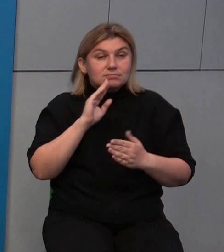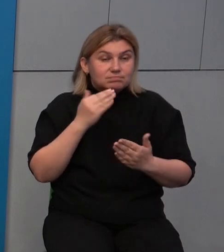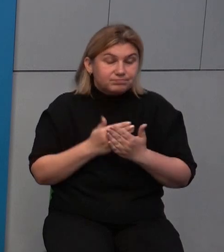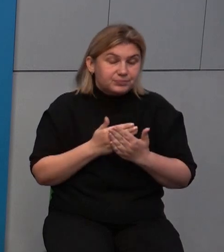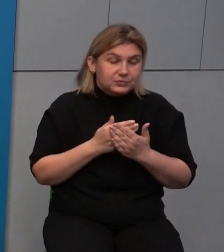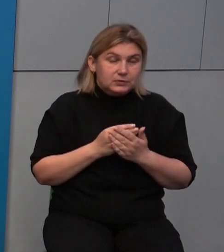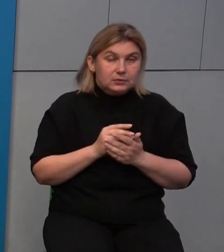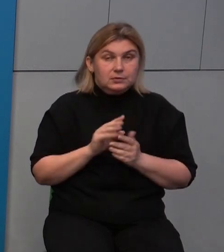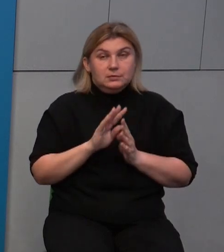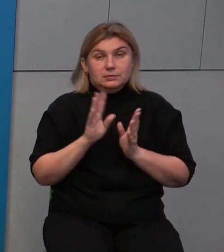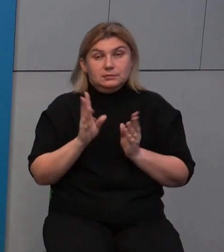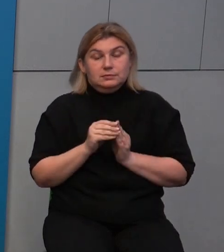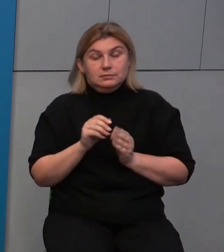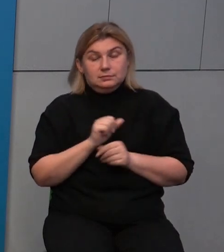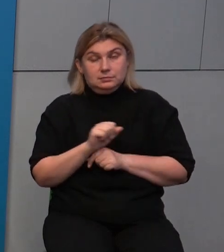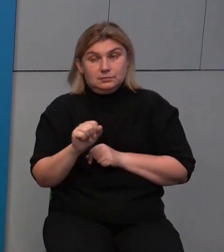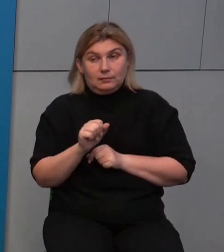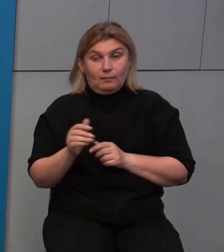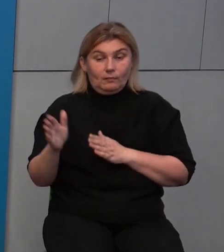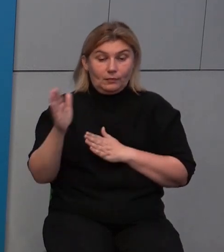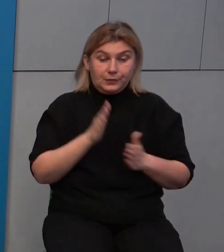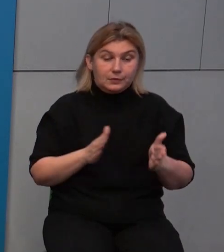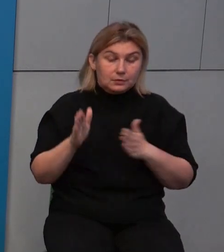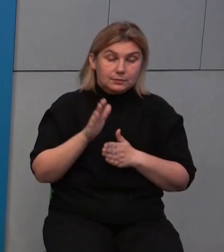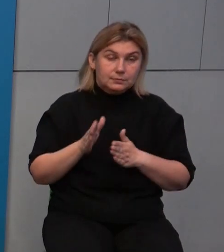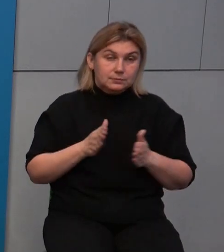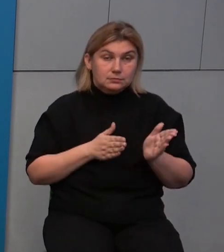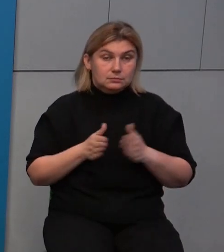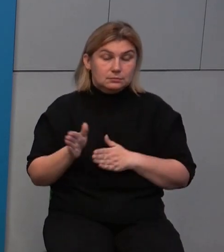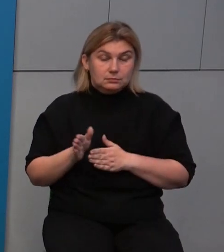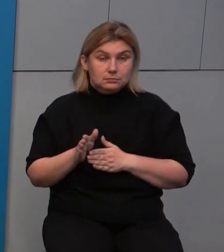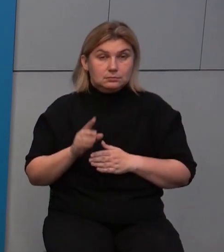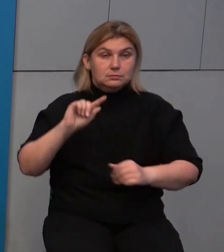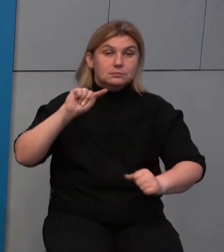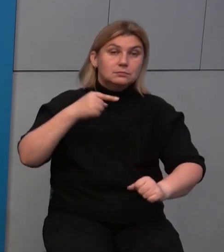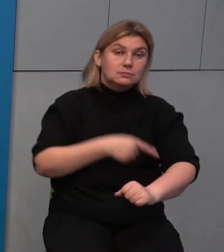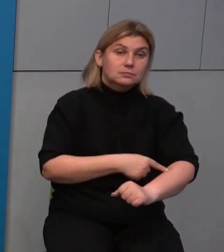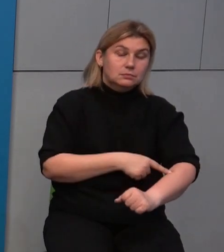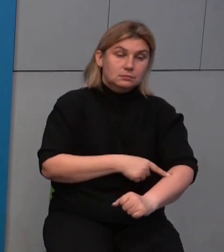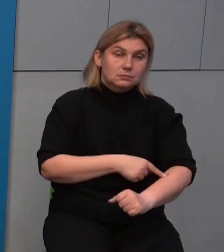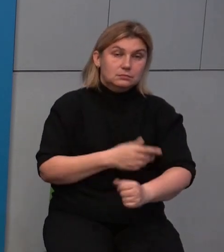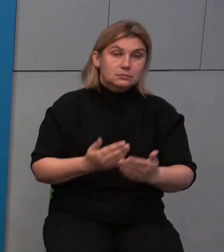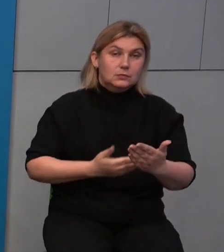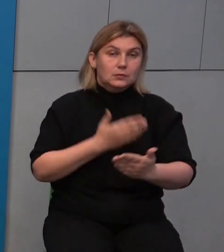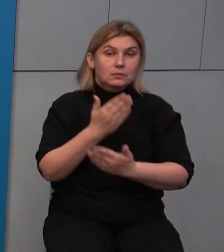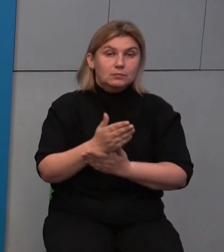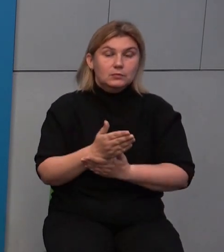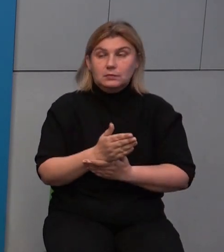wszystko to jest już jakby przygotowywane pod kątem prokuratorskich wniosków,